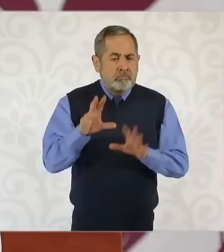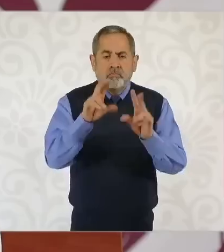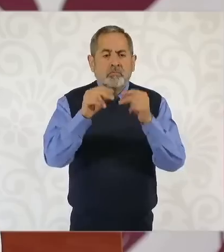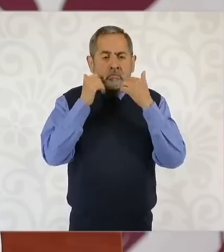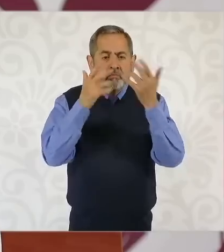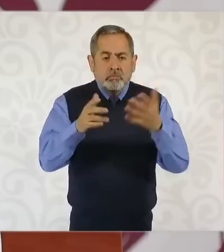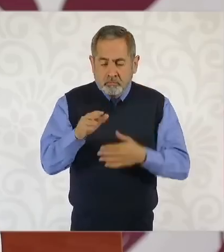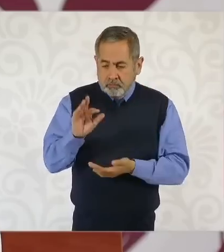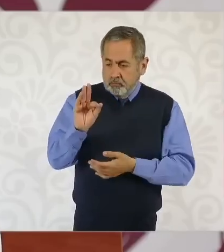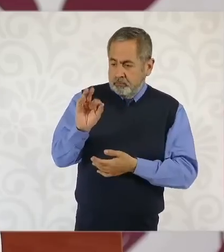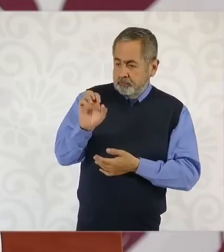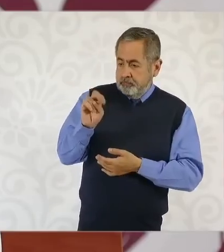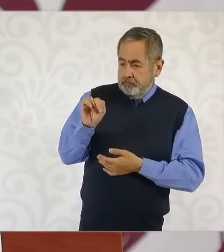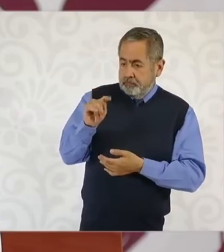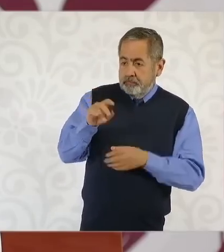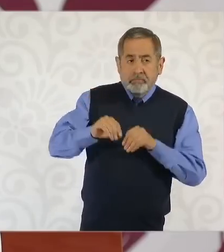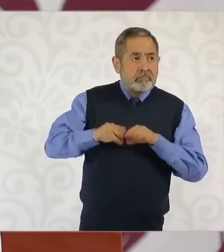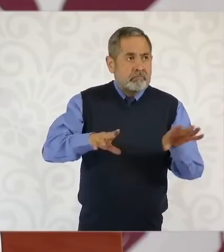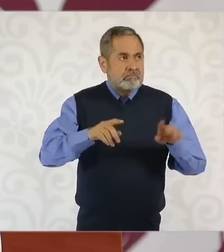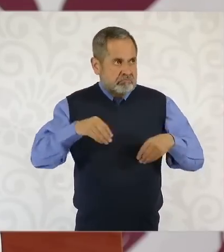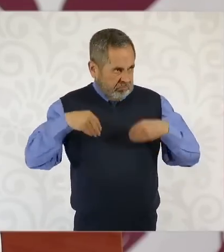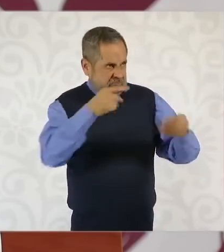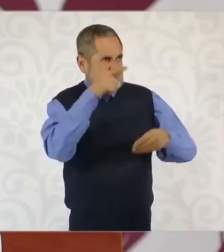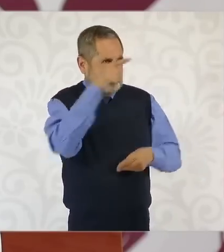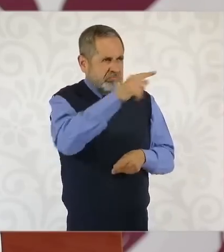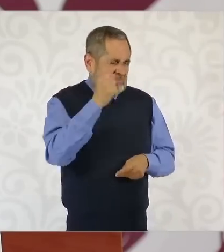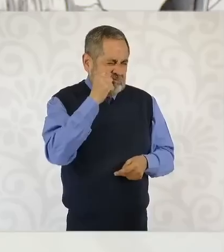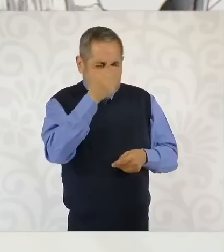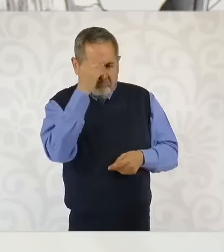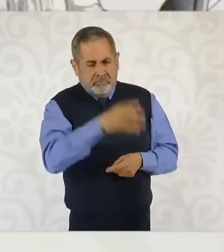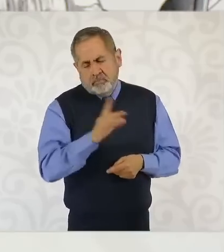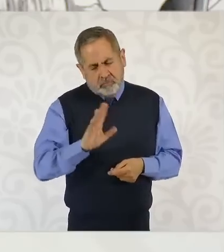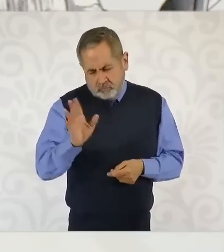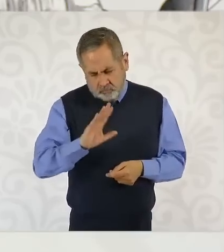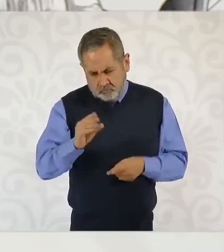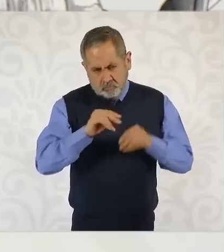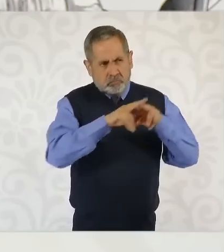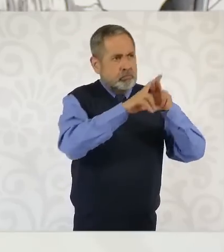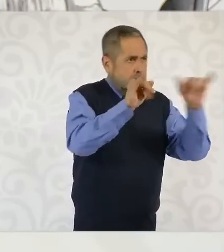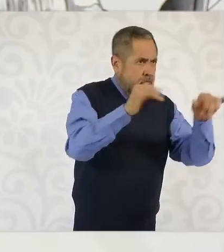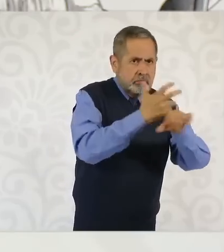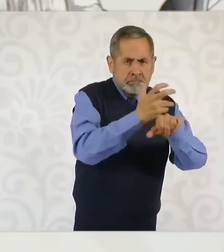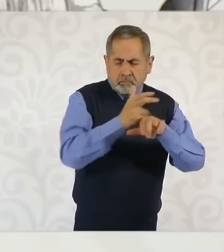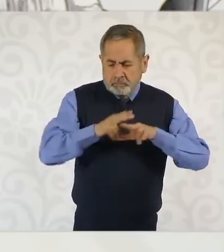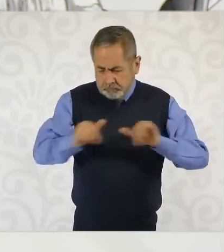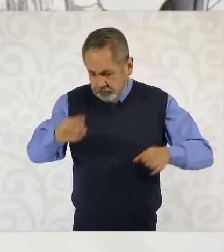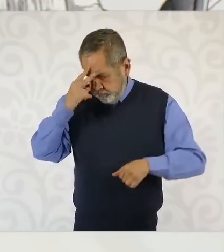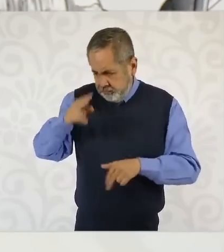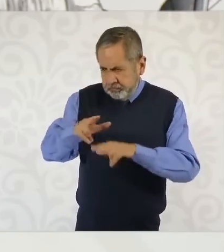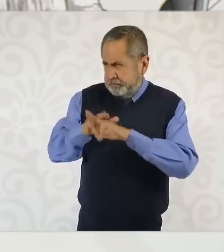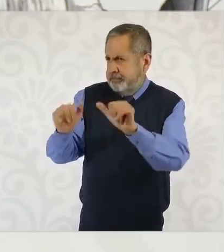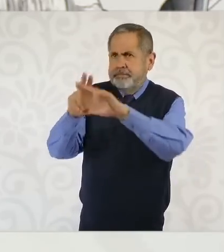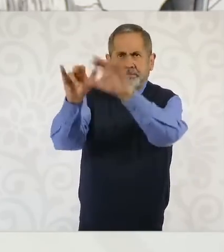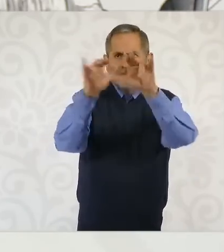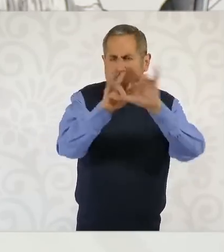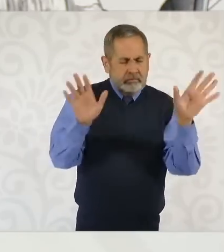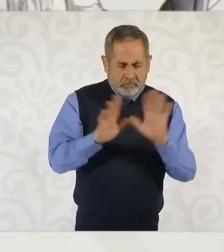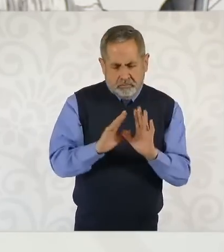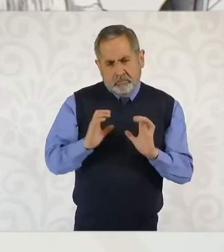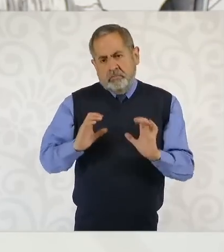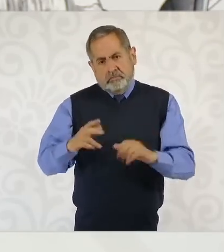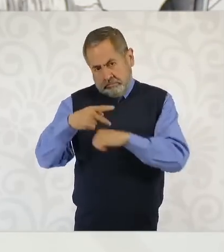a ningún lado fentanilo ilegal ni a Estados Unidos ni a México ni a ningún lado porque es una droga